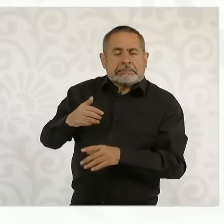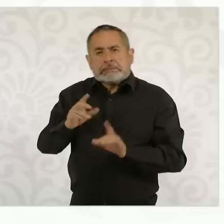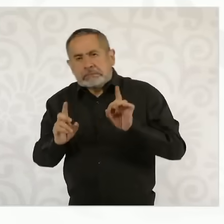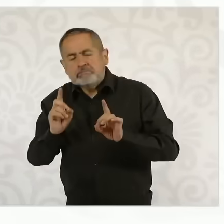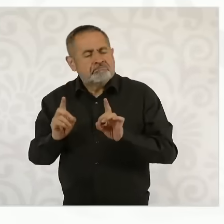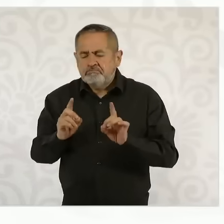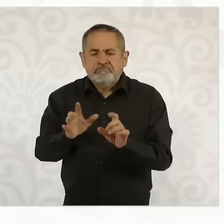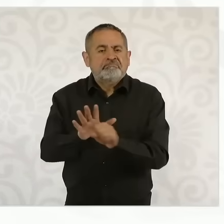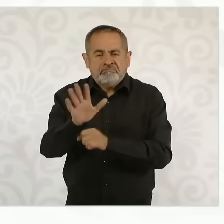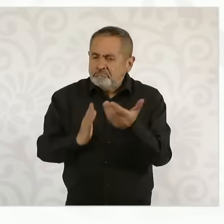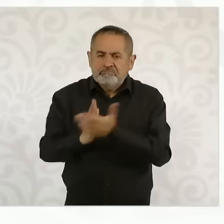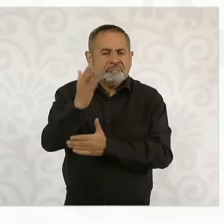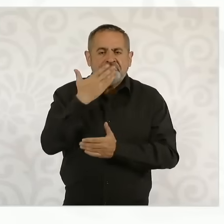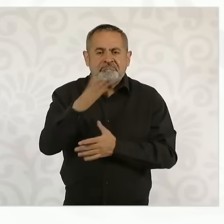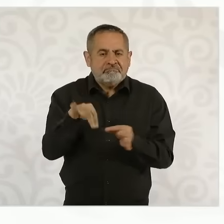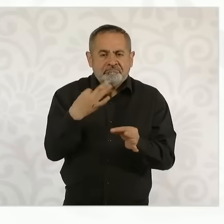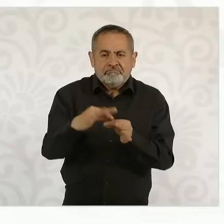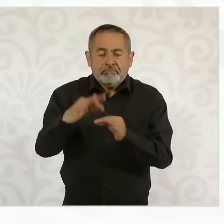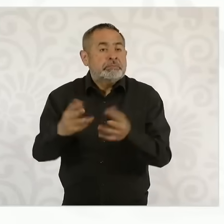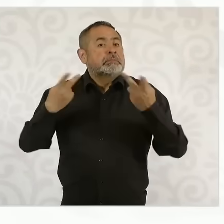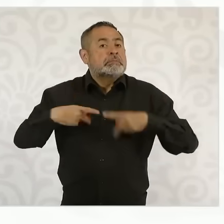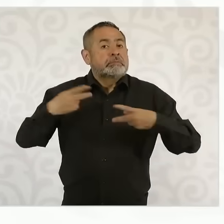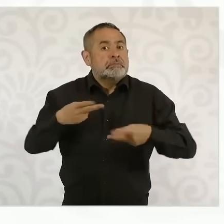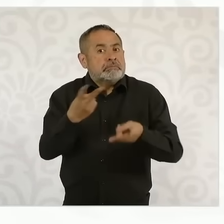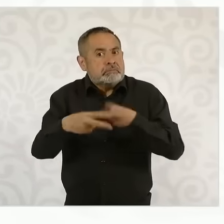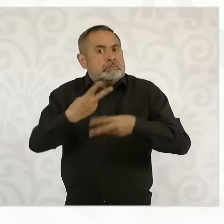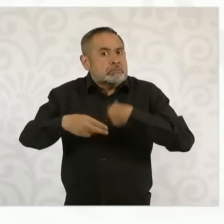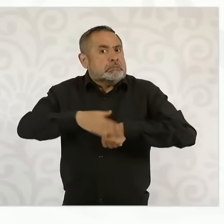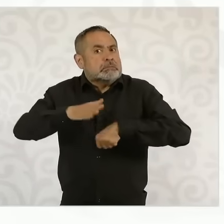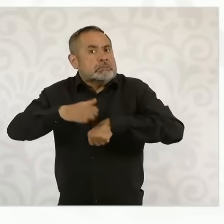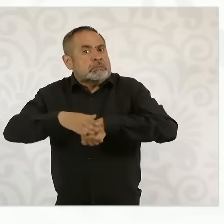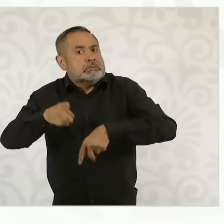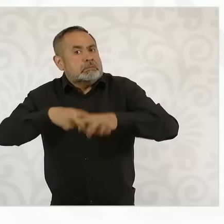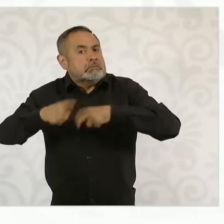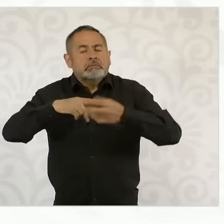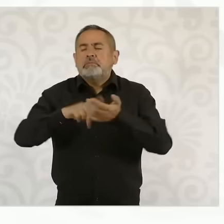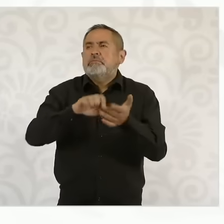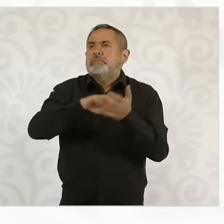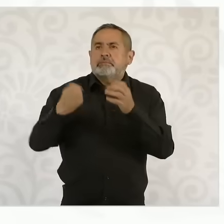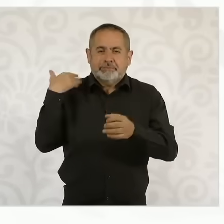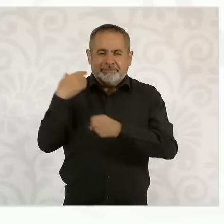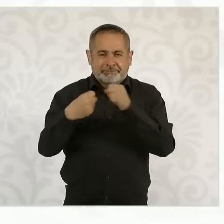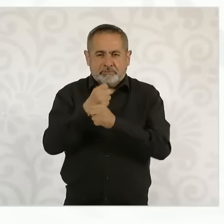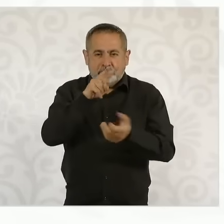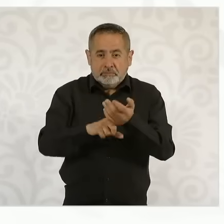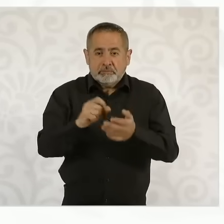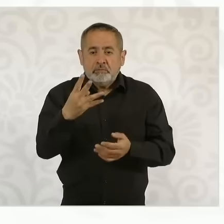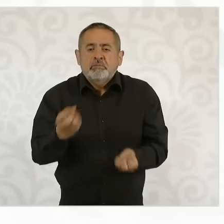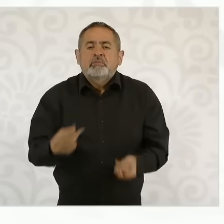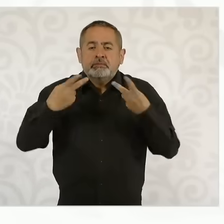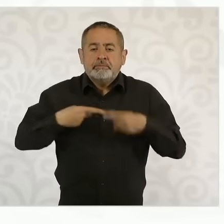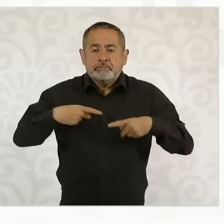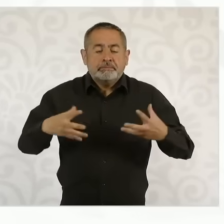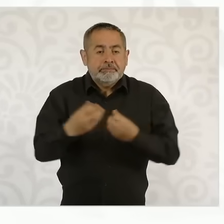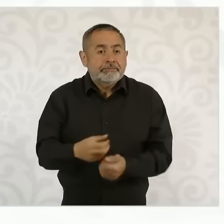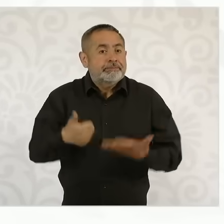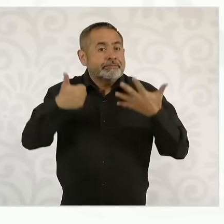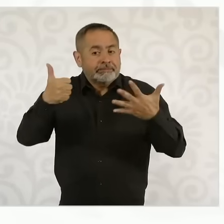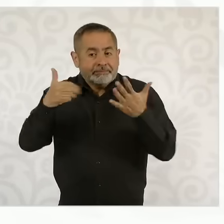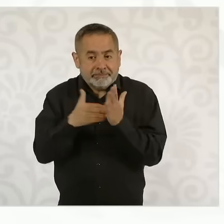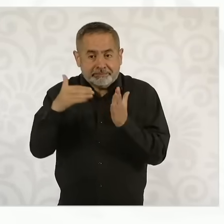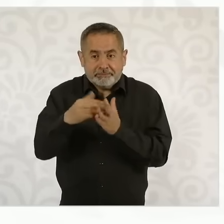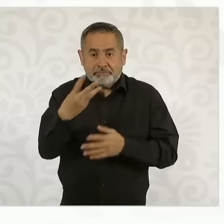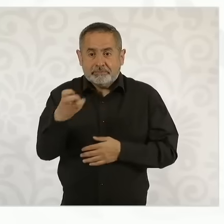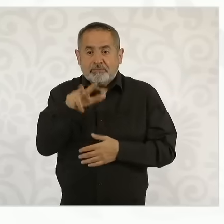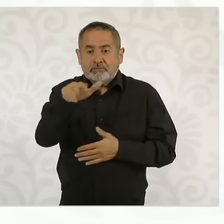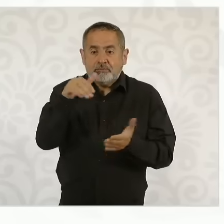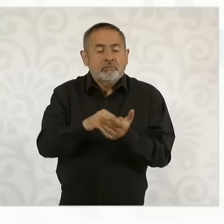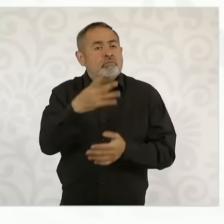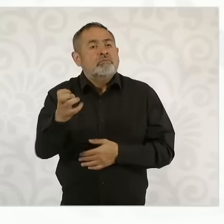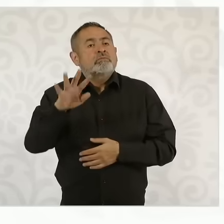proyección de la demanda de pasajeros, destacando que en el año 2024 transportamos a 6,318,454